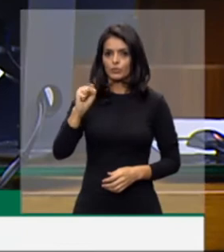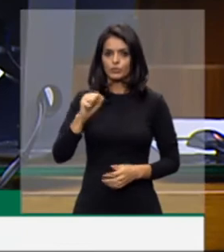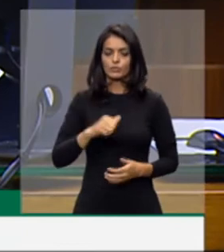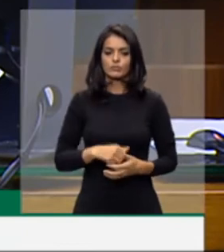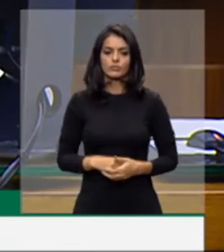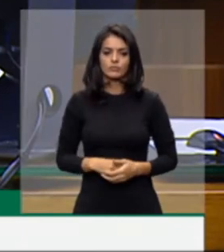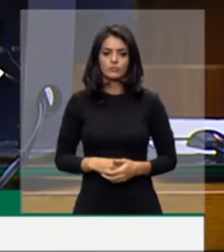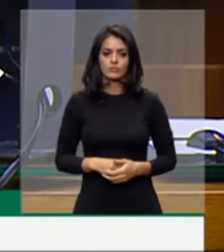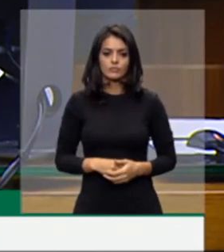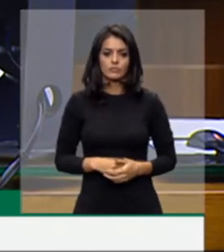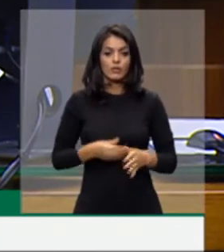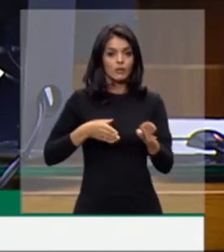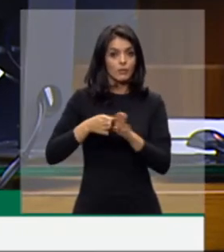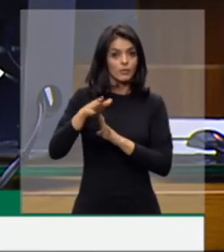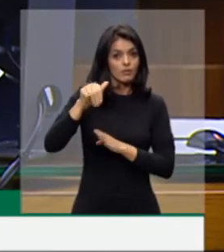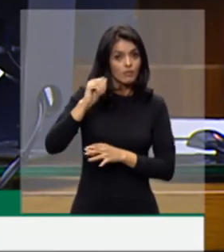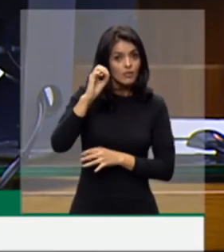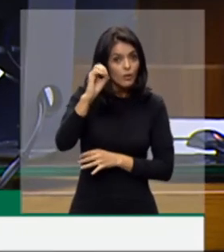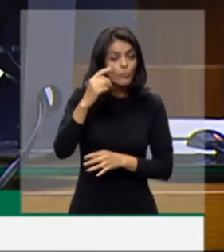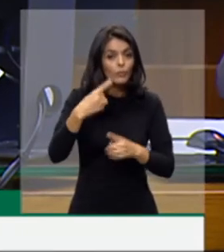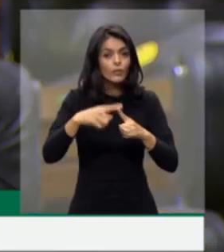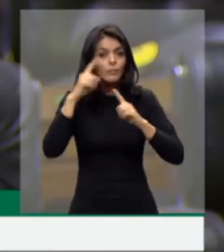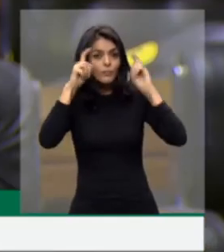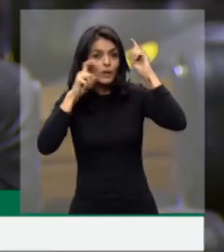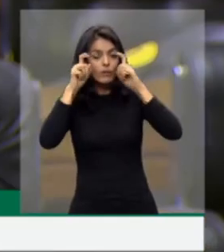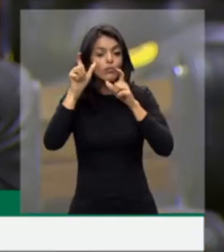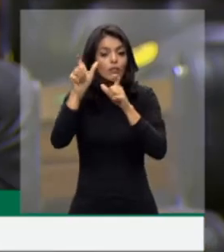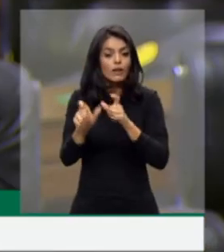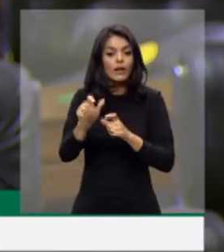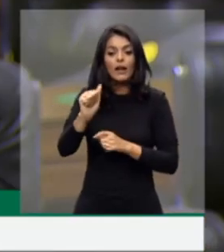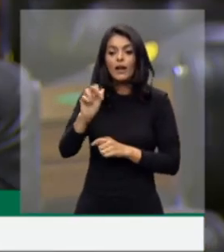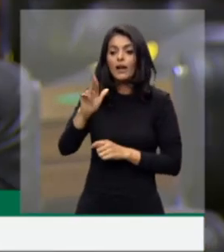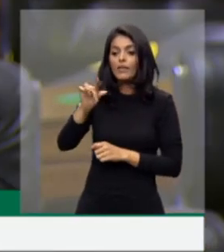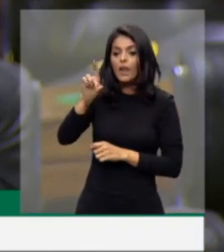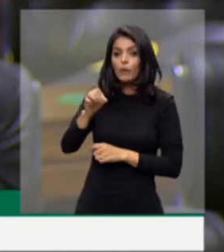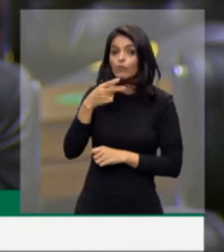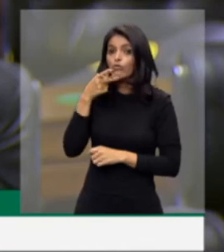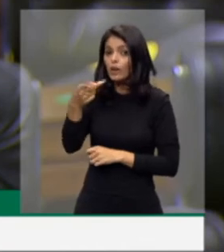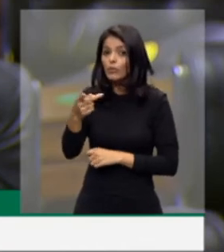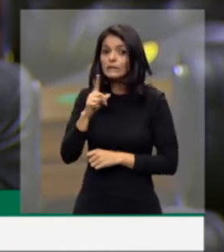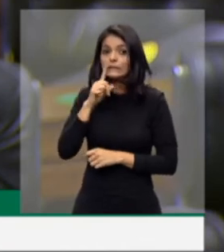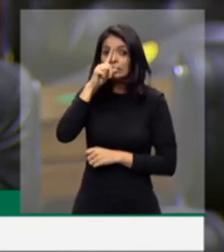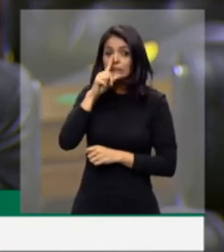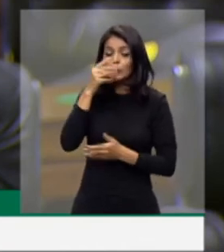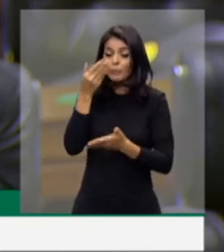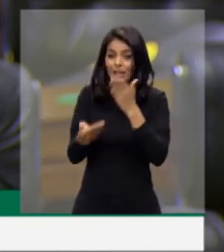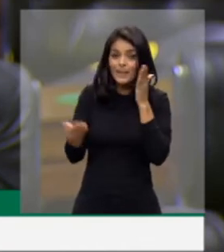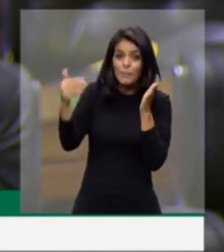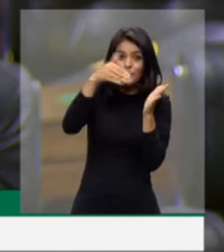REDE . -- PRESIDENTE, PDT QUER ENCAMINHAR O VOTO SIM. -- PODEMOS? PODEMOS SENHOR PRESIDENTE ENCAMINHA NÃO,